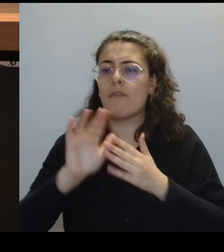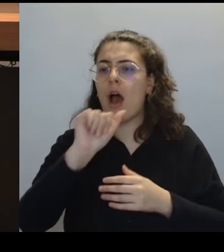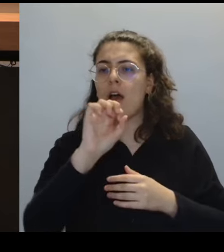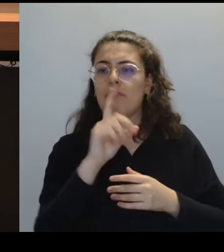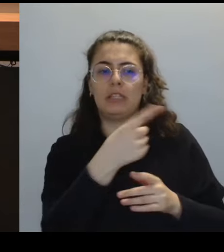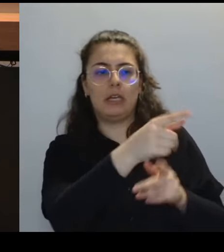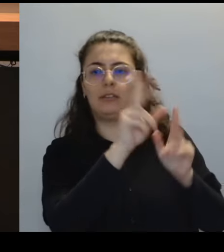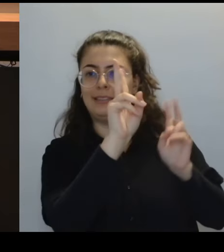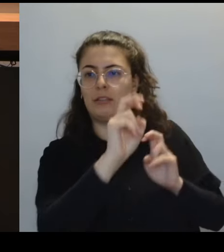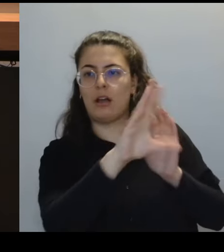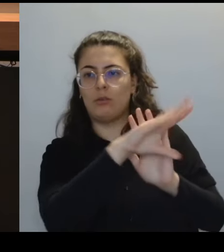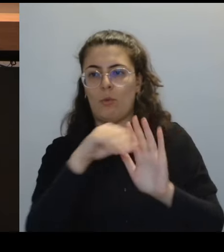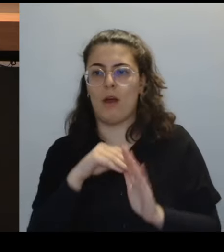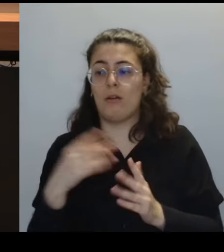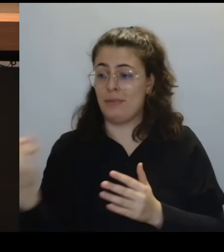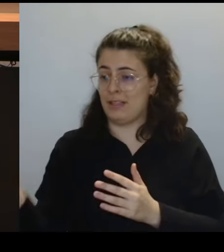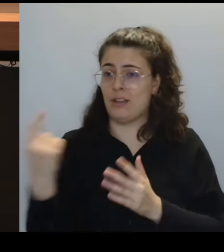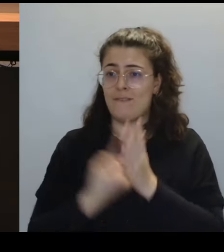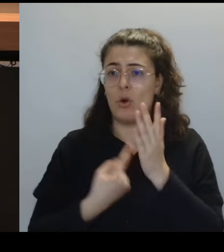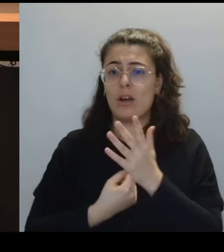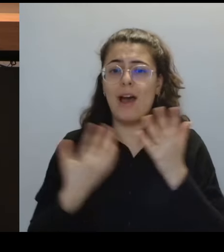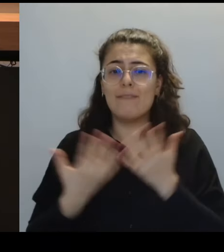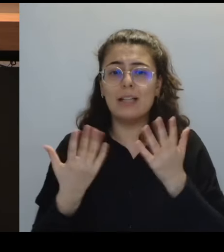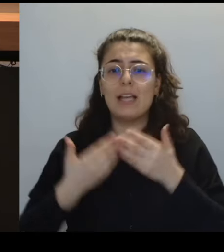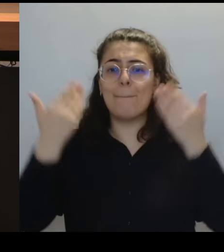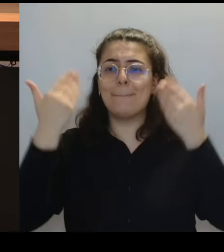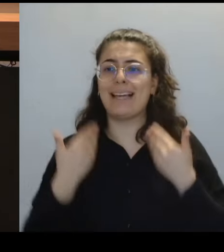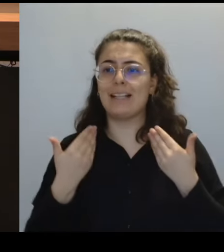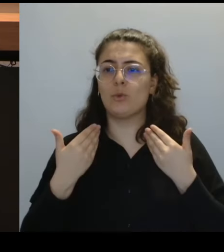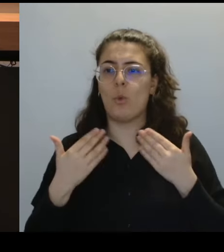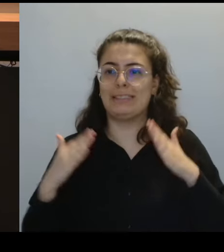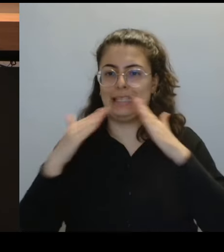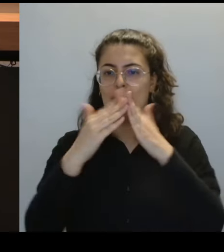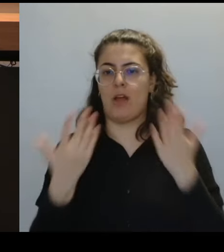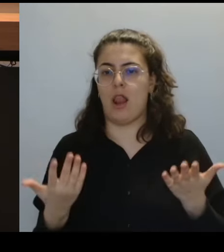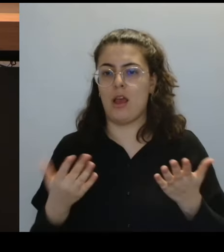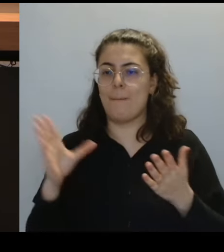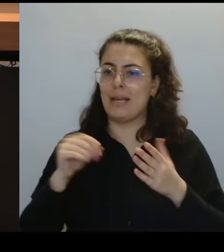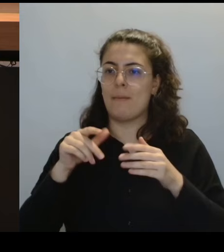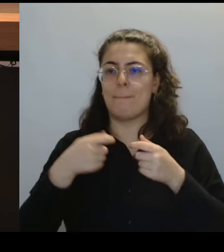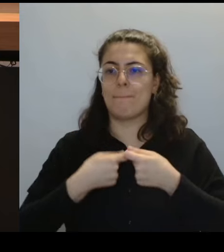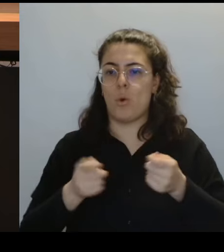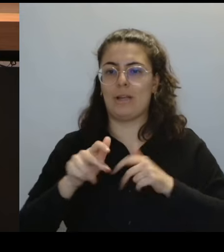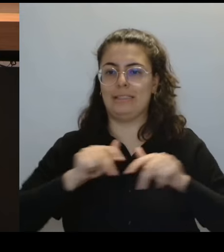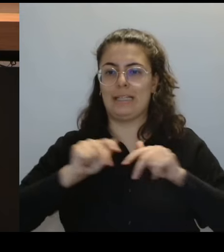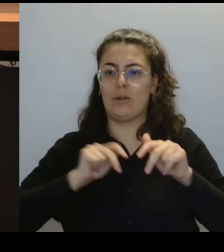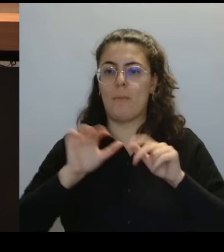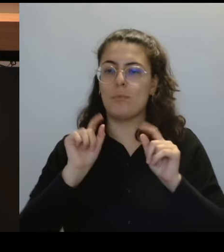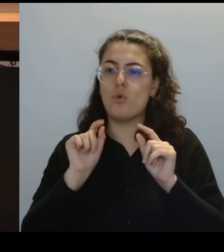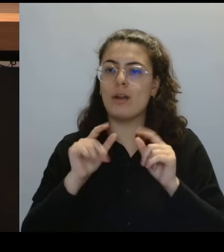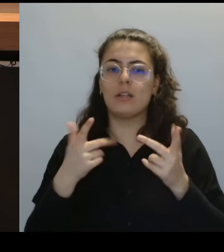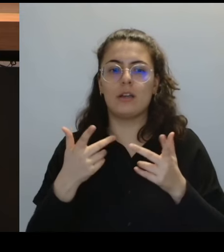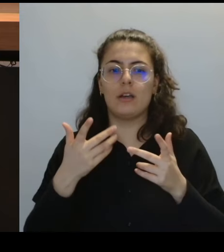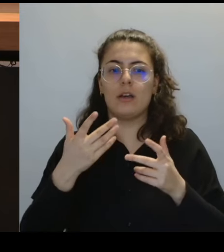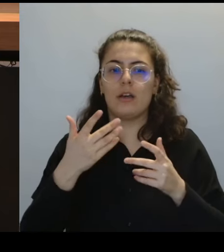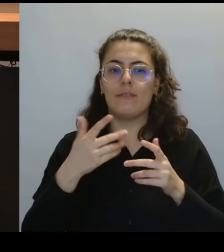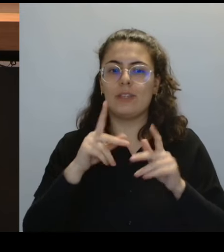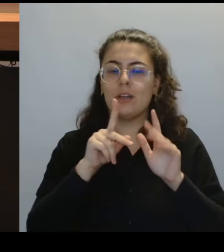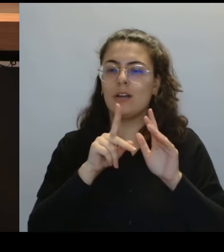Migrationsgipfel mit der Bundesregierung für mehr Begrenzung und eine Kurskorrektur. Und das, obwohl die Bundesregierung